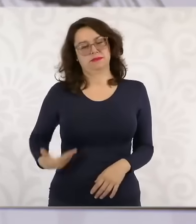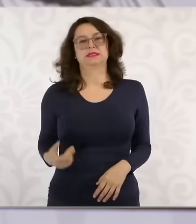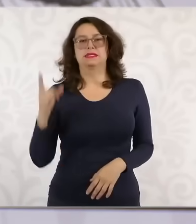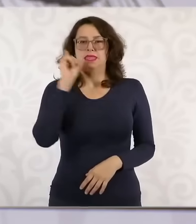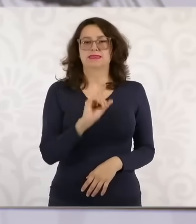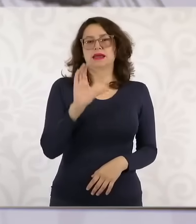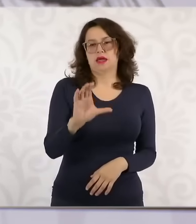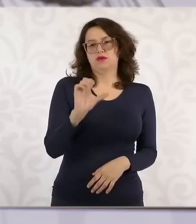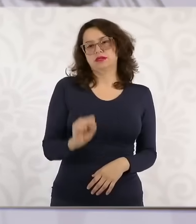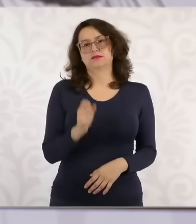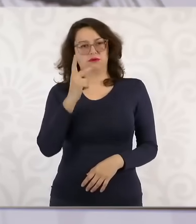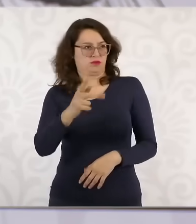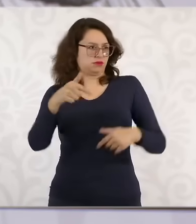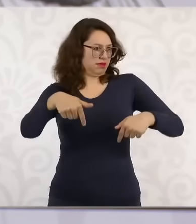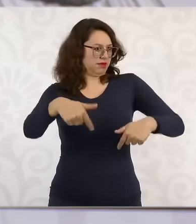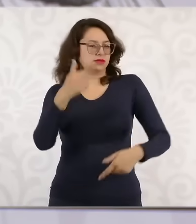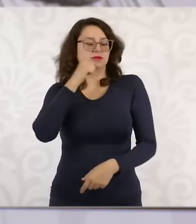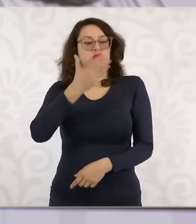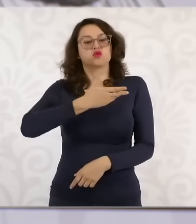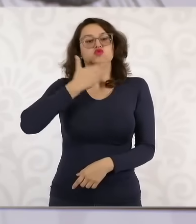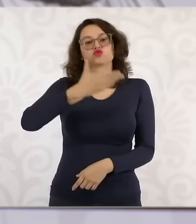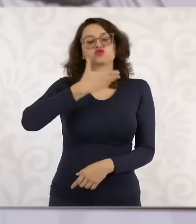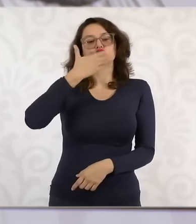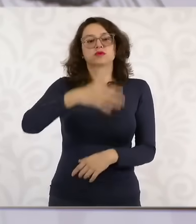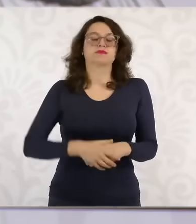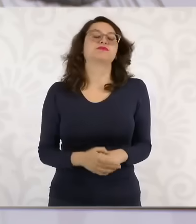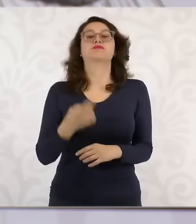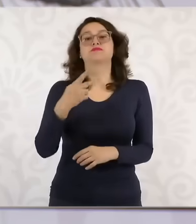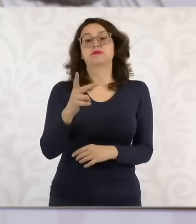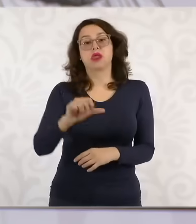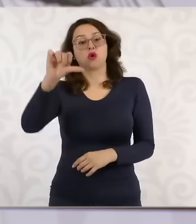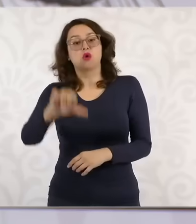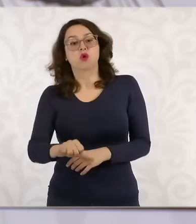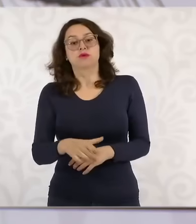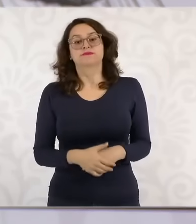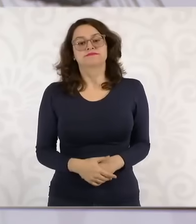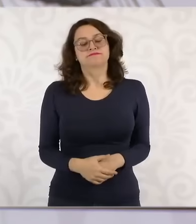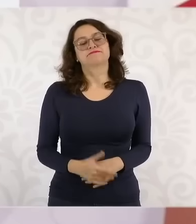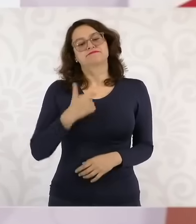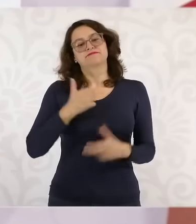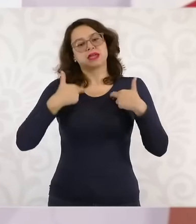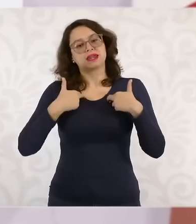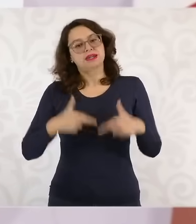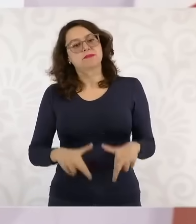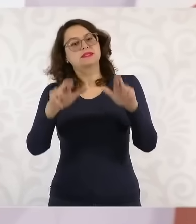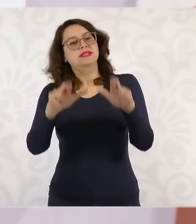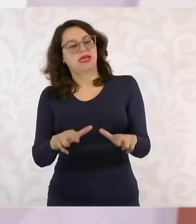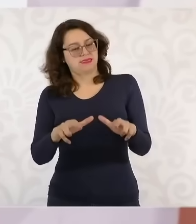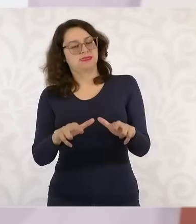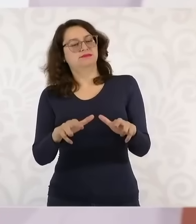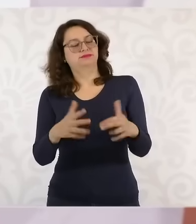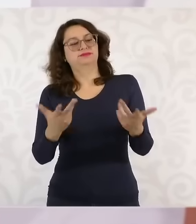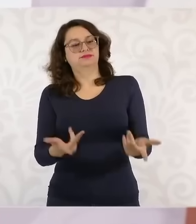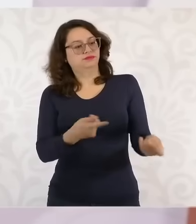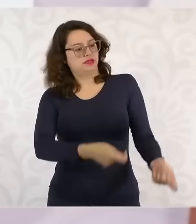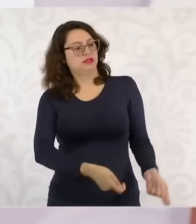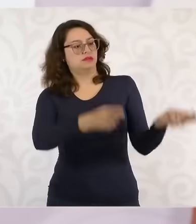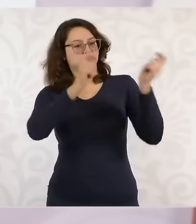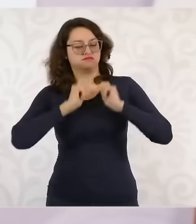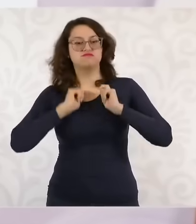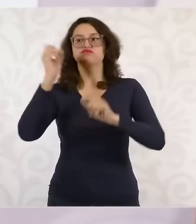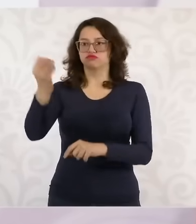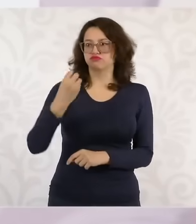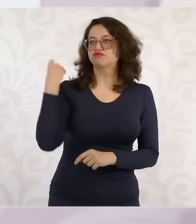esta mañanera del pueblo en su representación y nos instruyó a coordinar esta conferencia con el